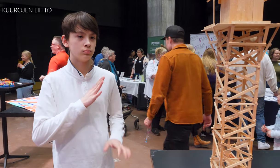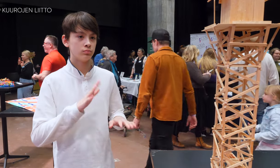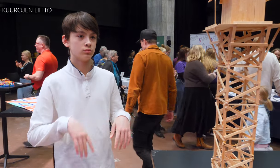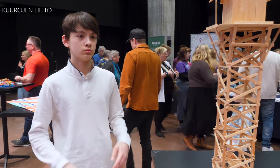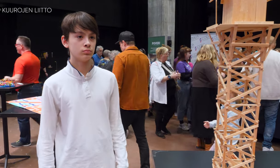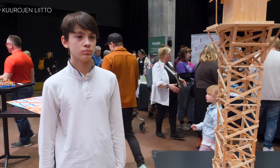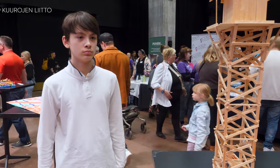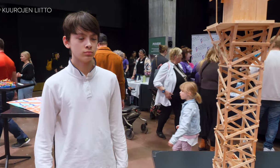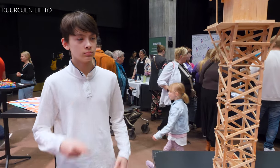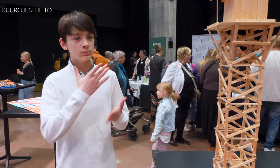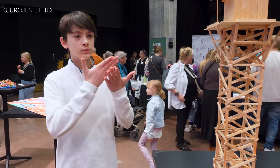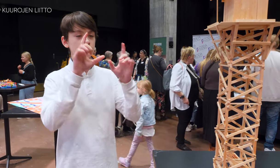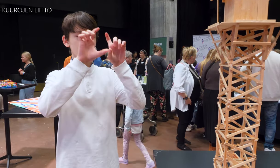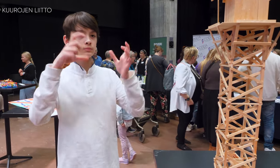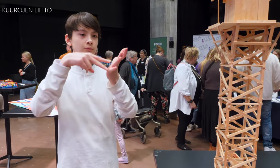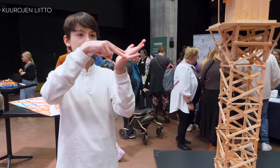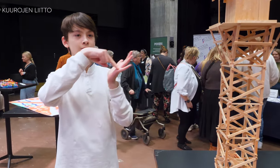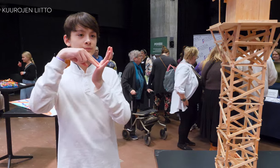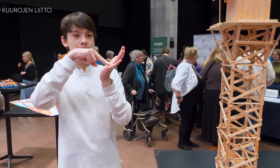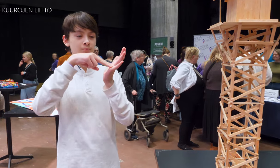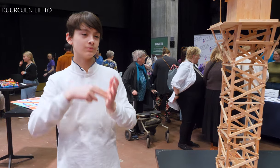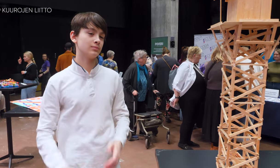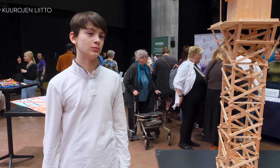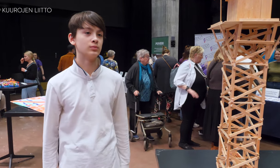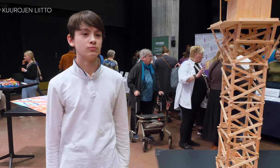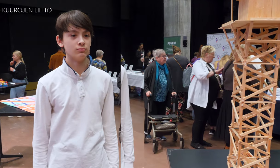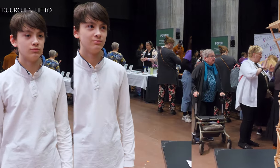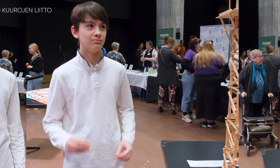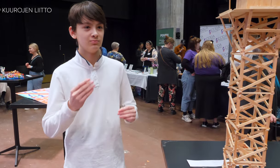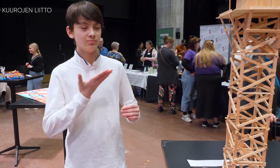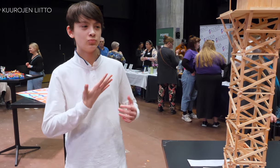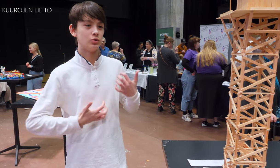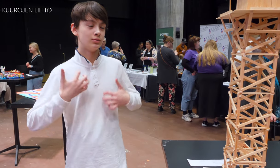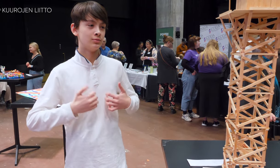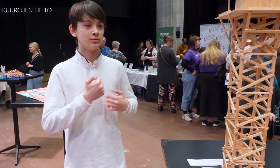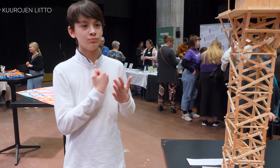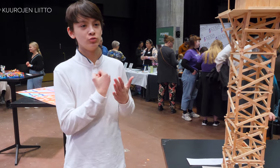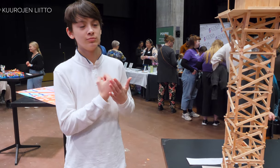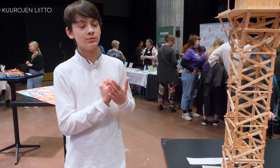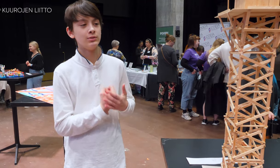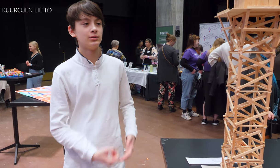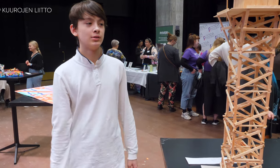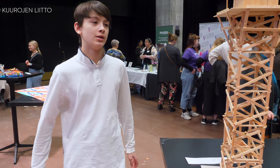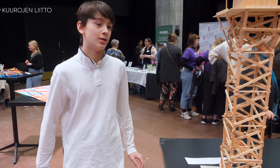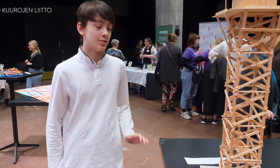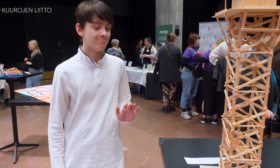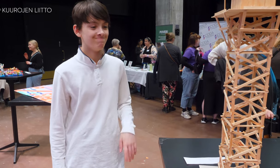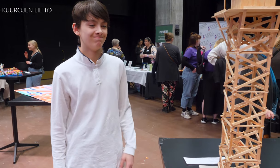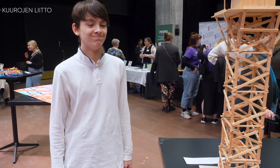Kyllä, esiinnyin myös Elämä on sirkusta -esityksessä. Joo, jännitin niin, että sydän hakkasi. Nojoo.